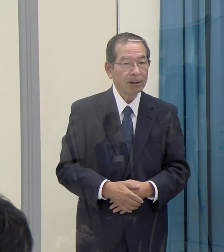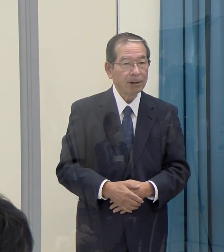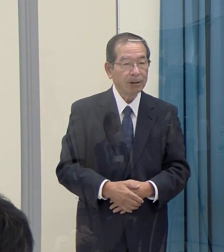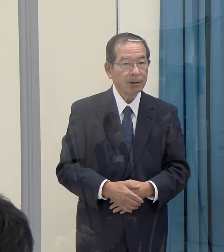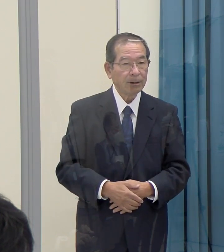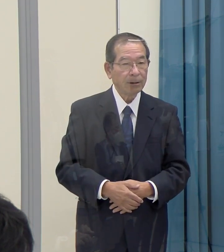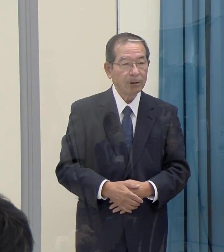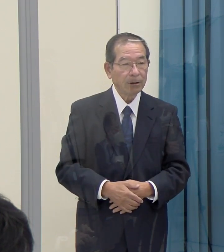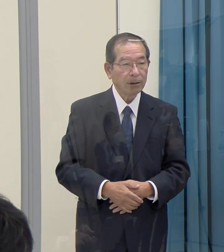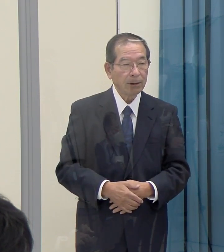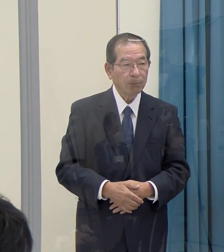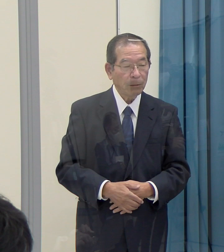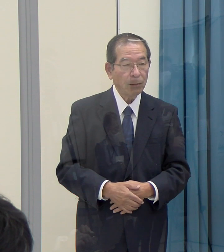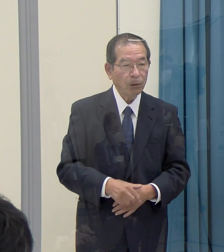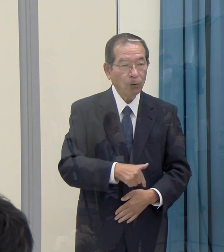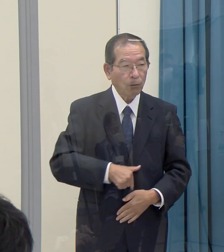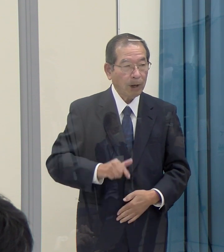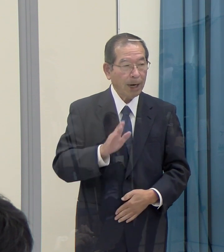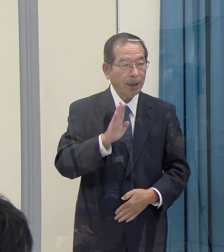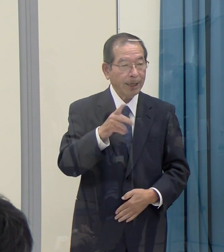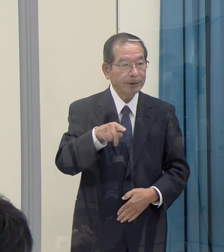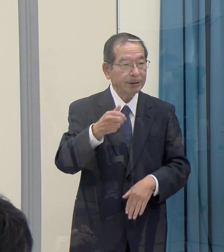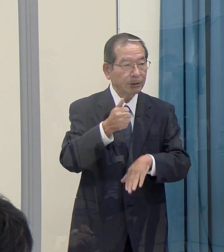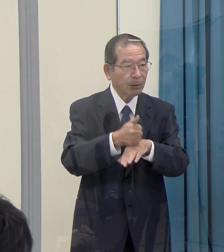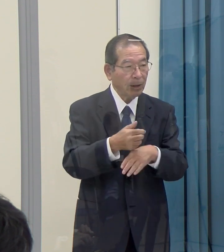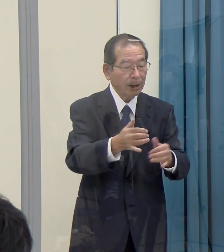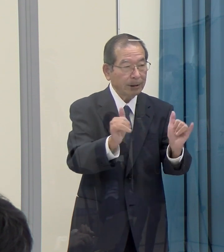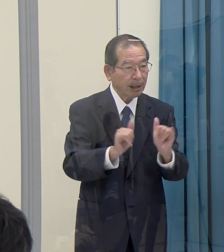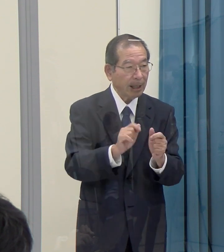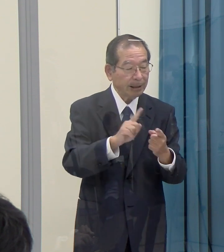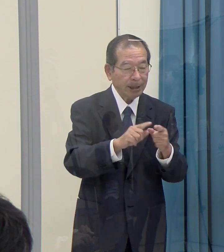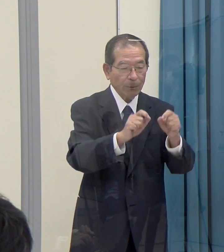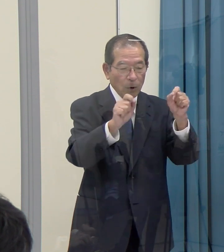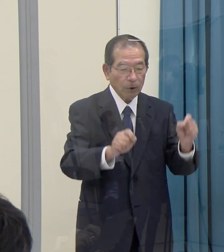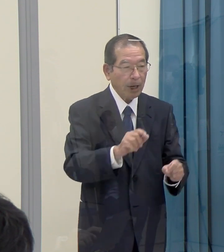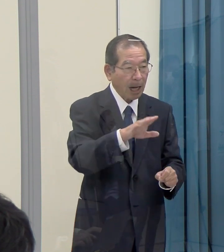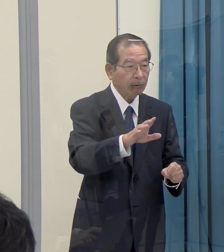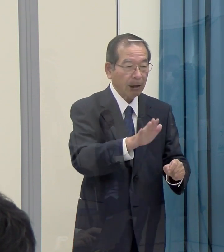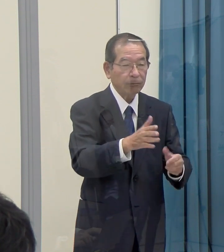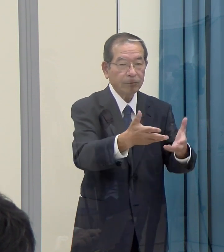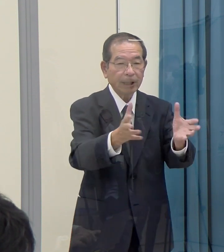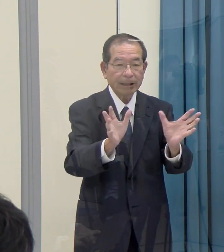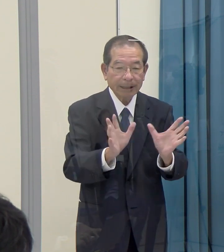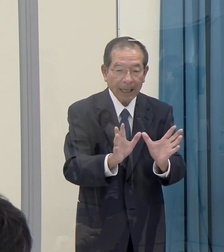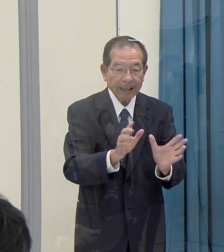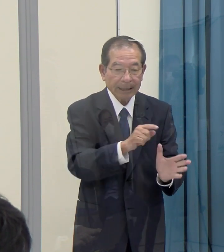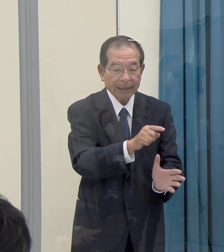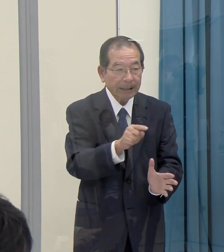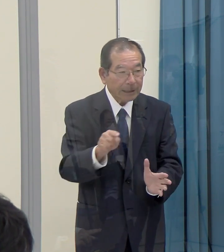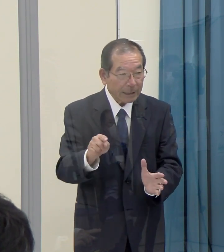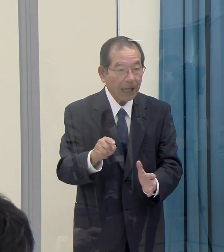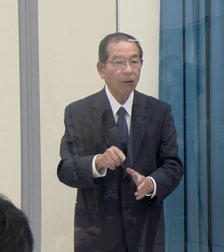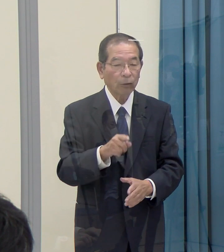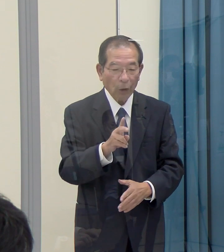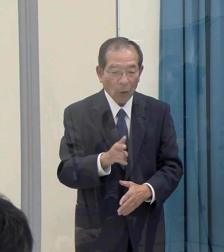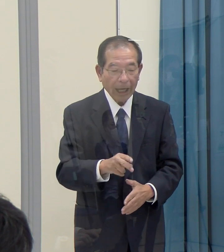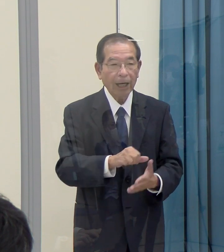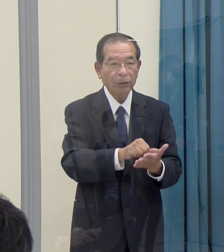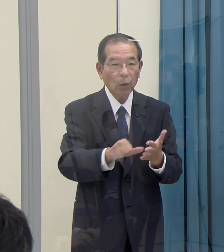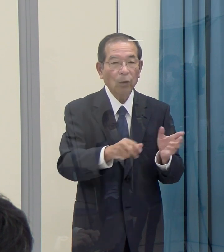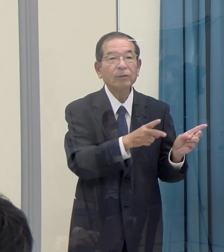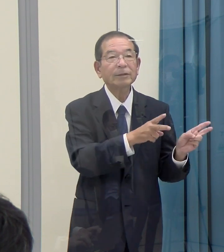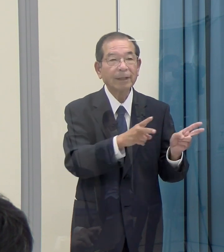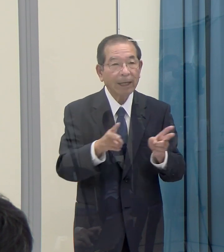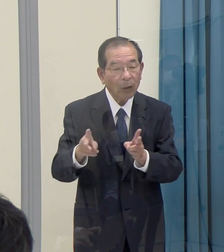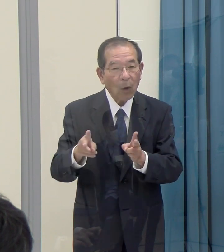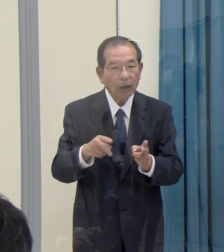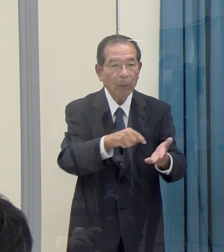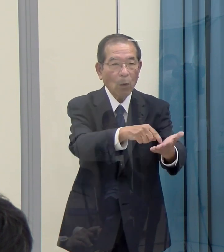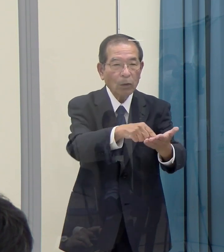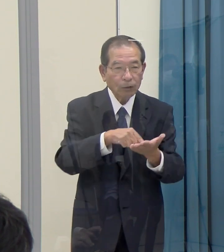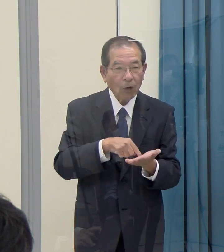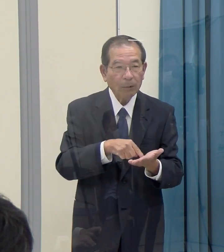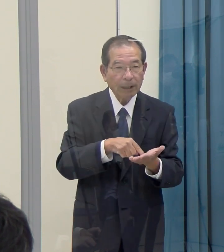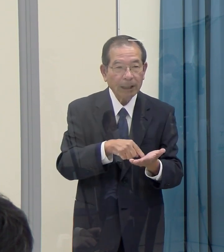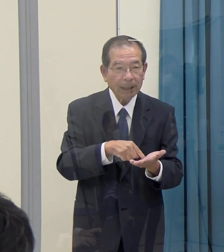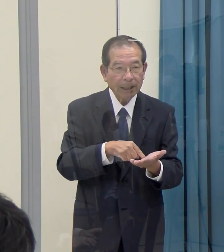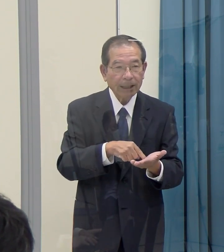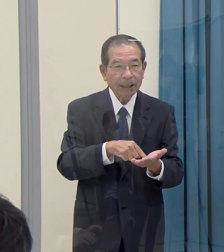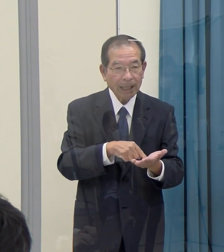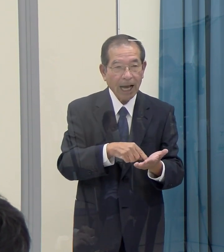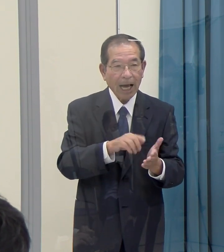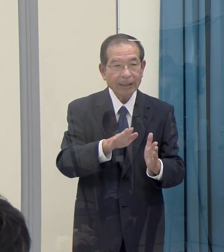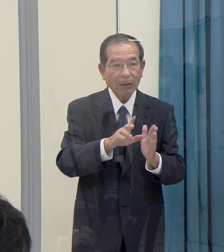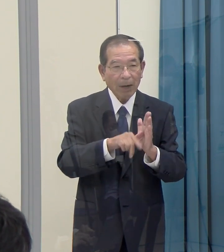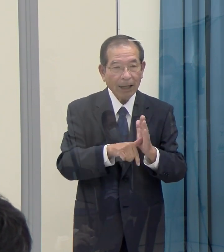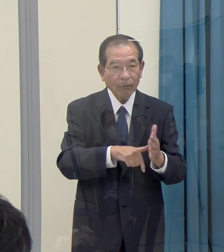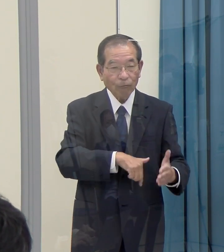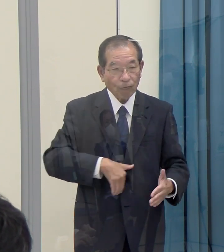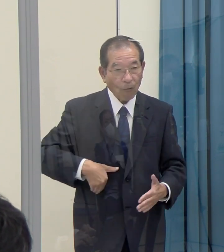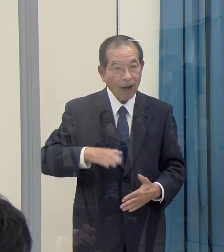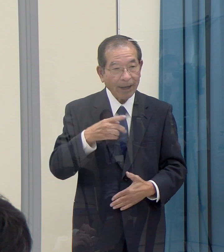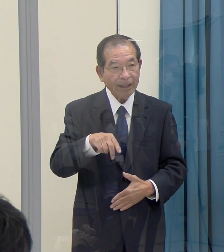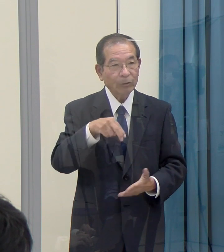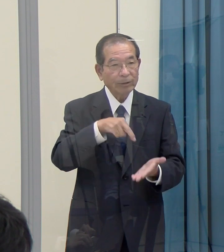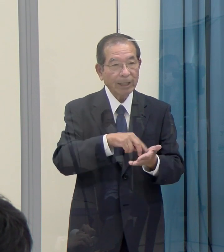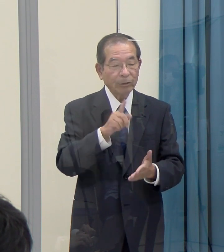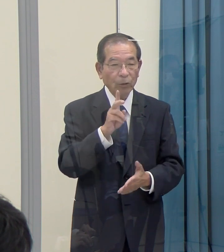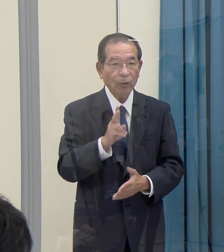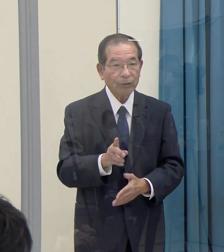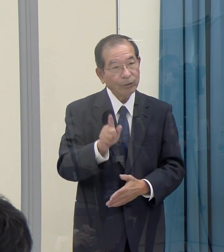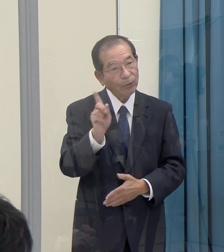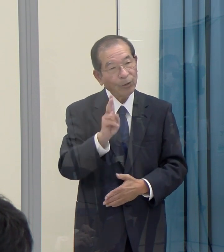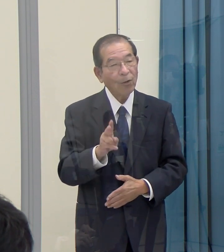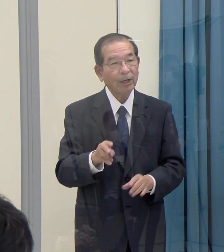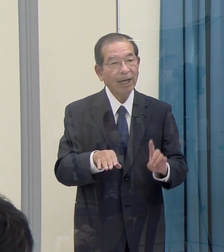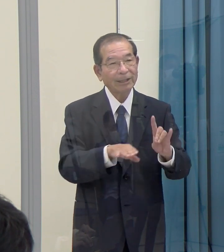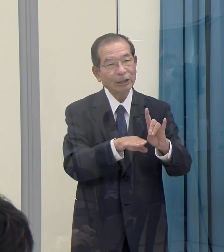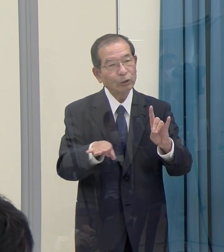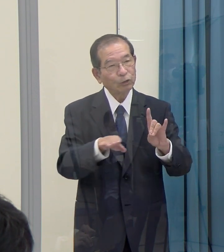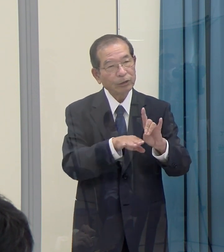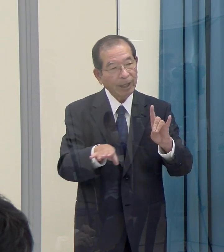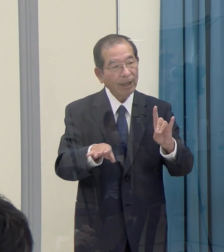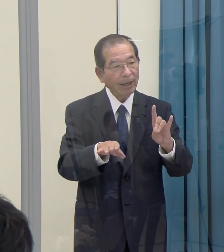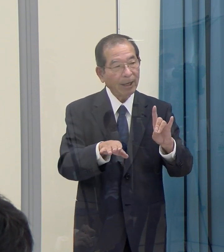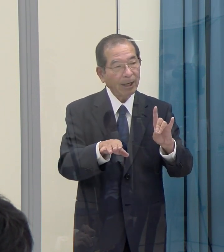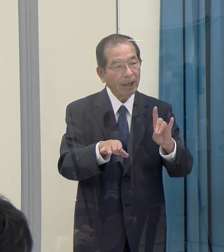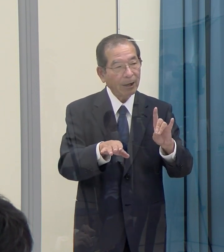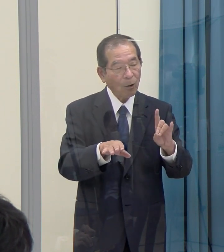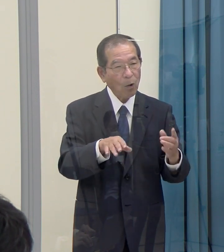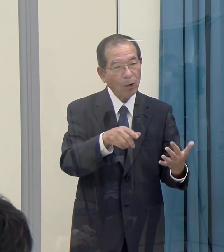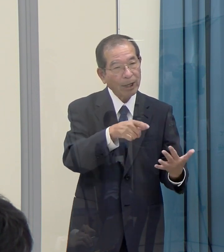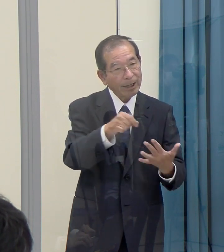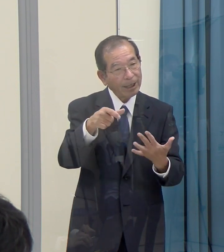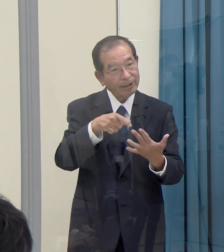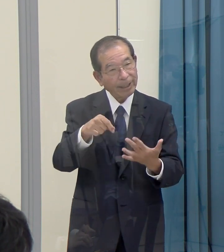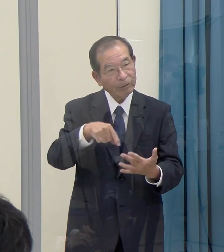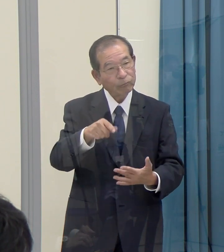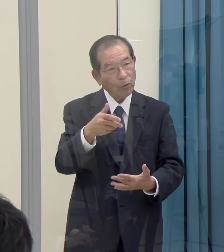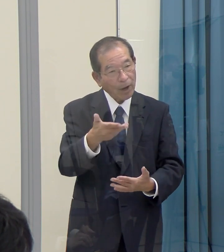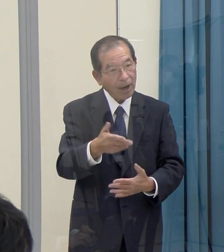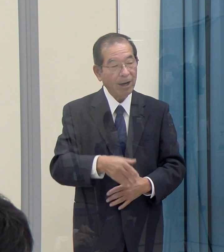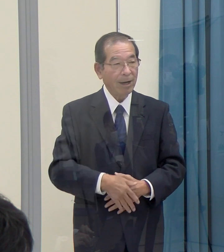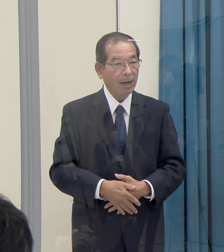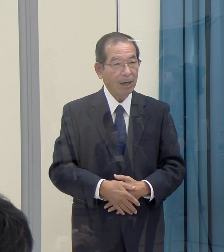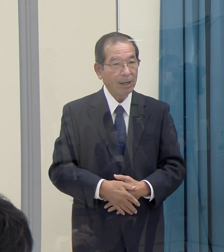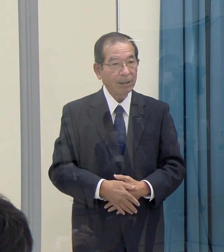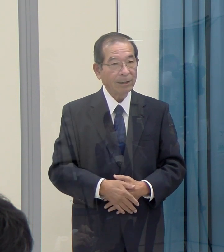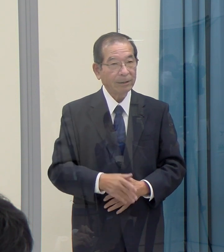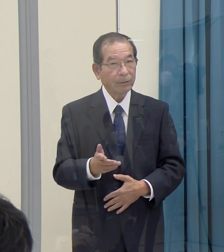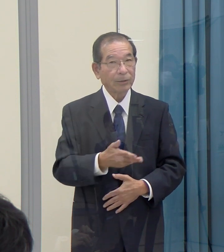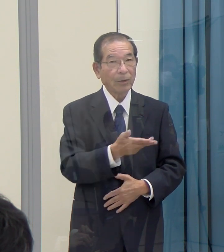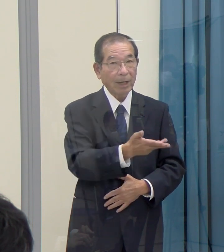社会的に問題があると言われている団体がこういった登録制度に応募してきた際に、県としてはどのような基準で選別していくのでしょうか。